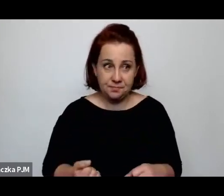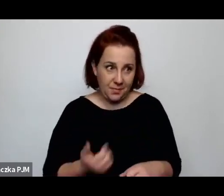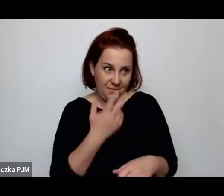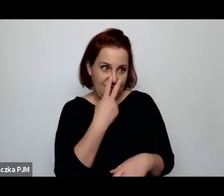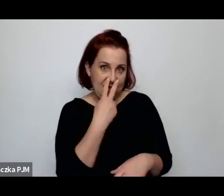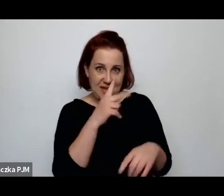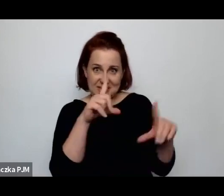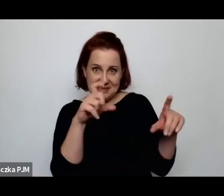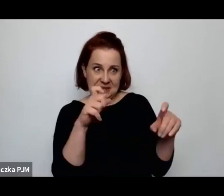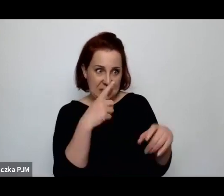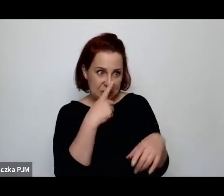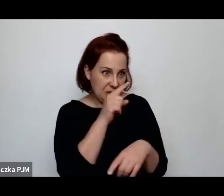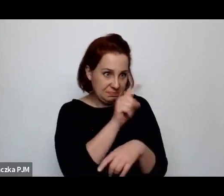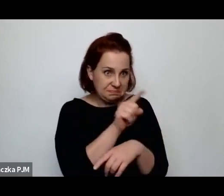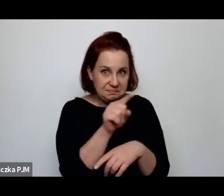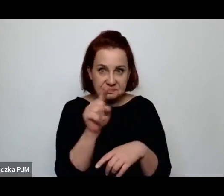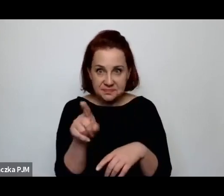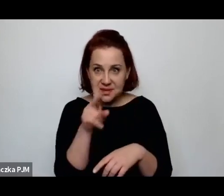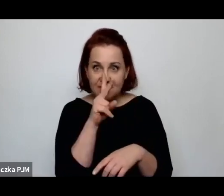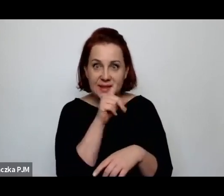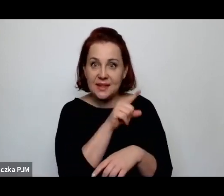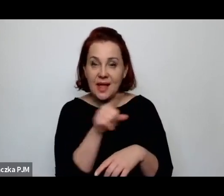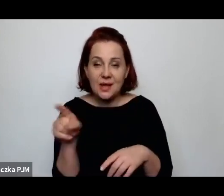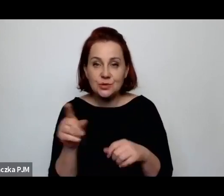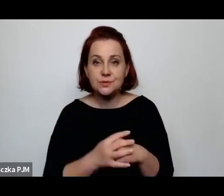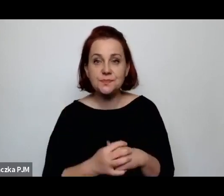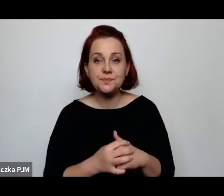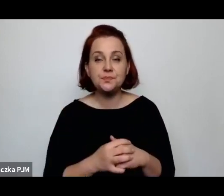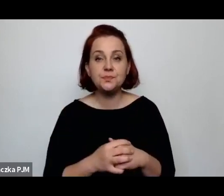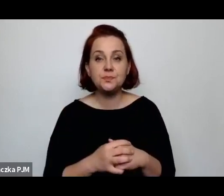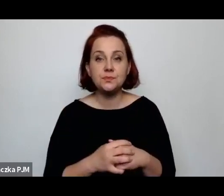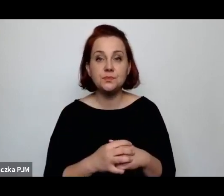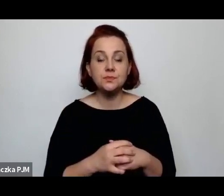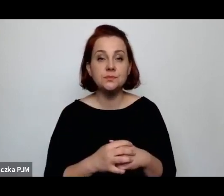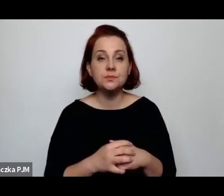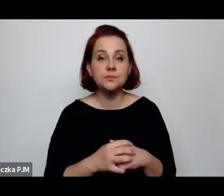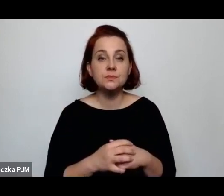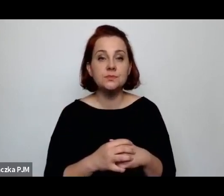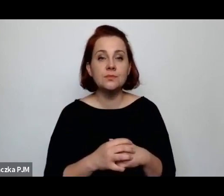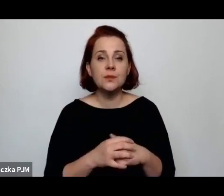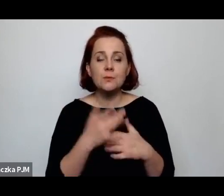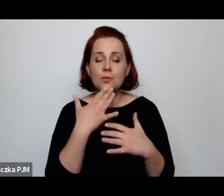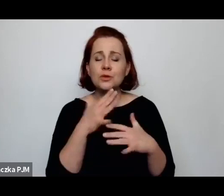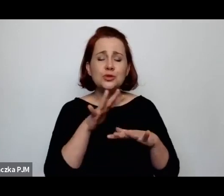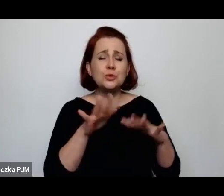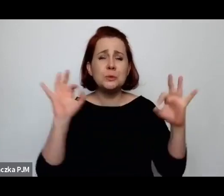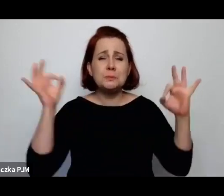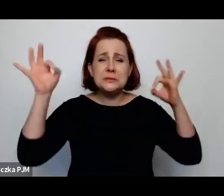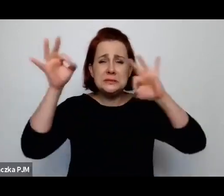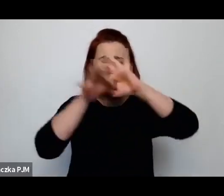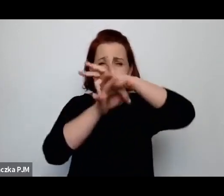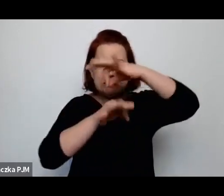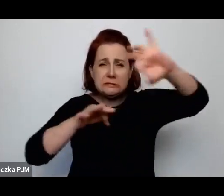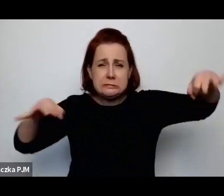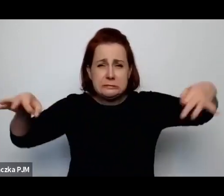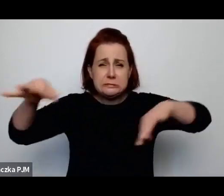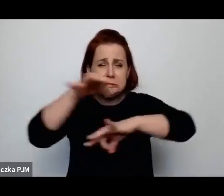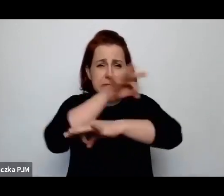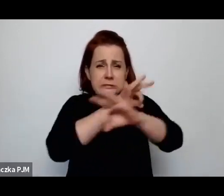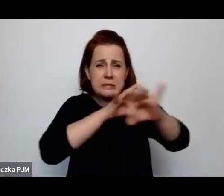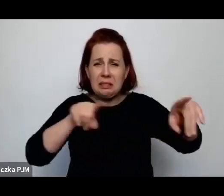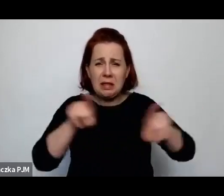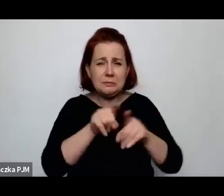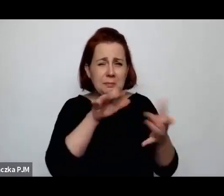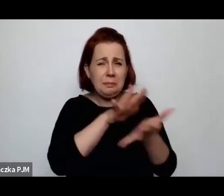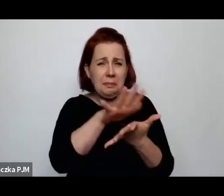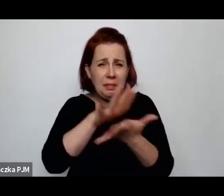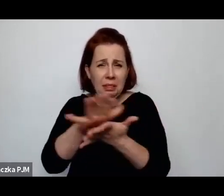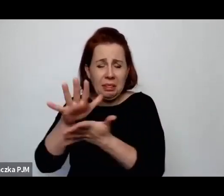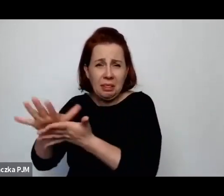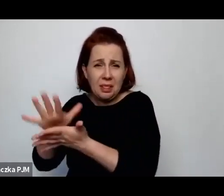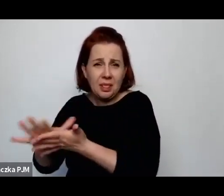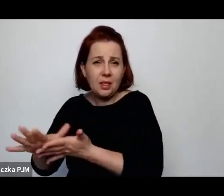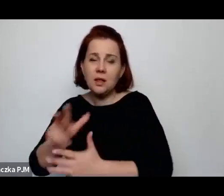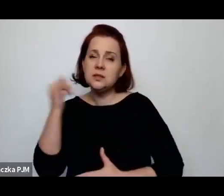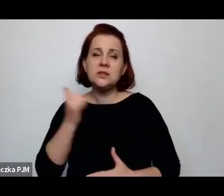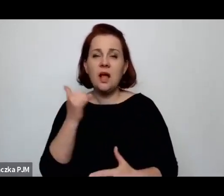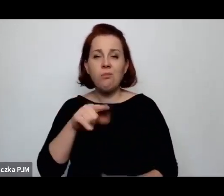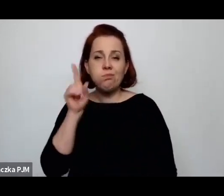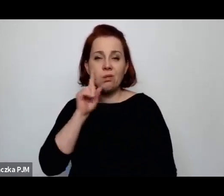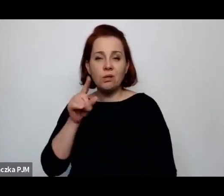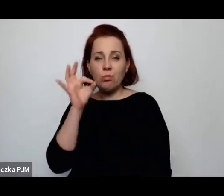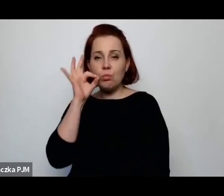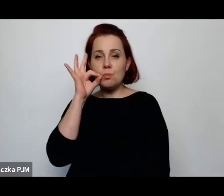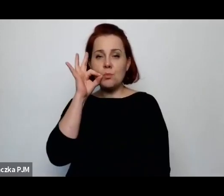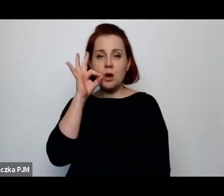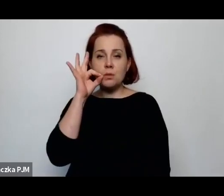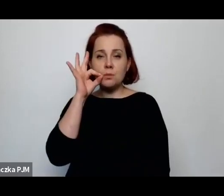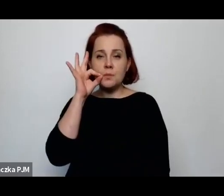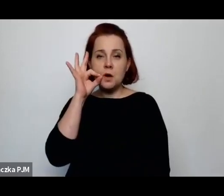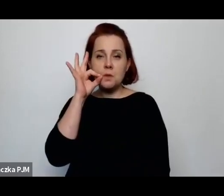ale właśnie roje much i brud i zawsze ta fajka, którą sobie tam mężczyzna pali.